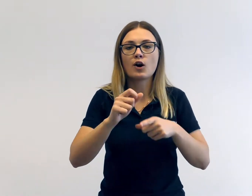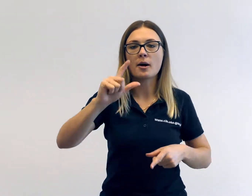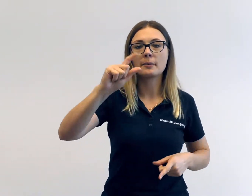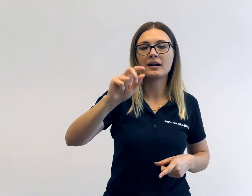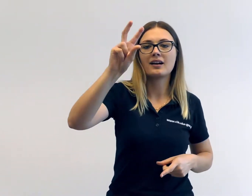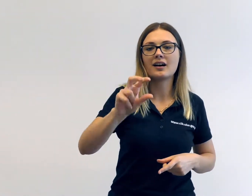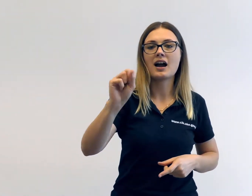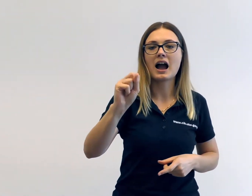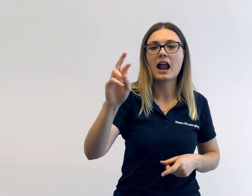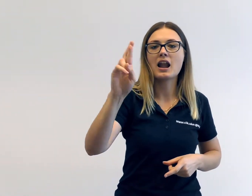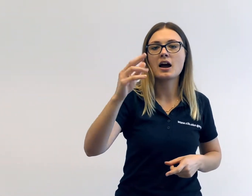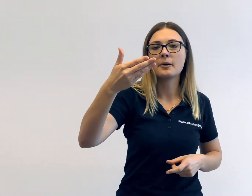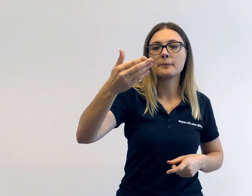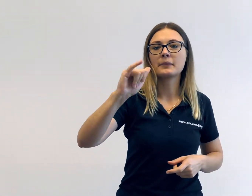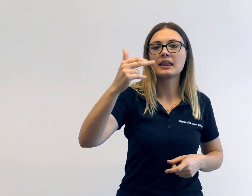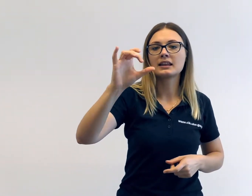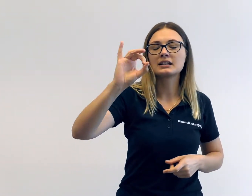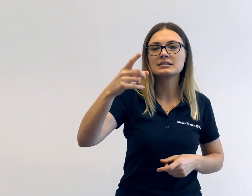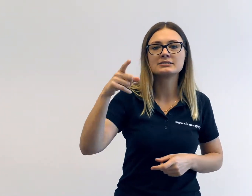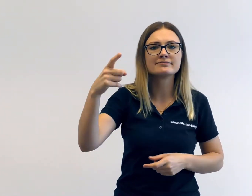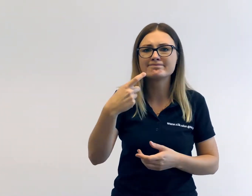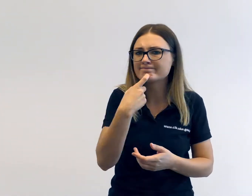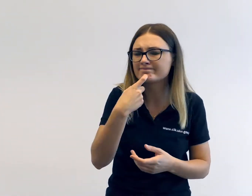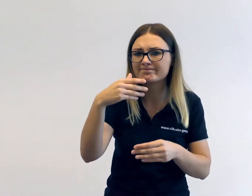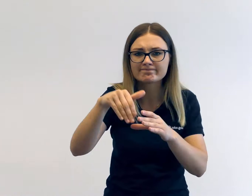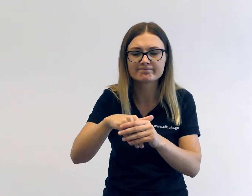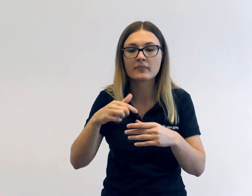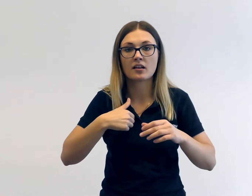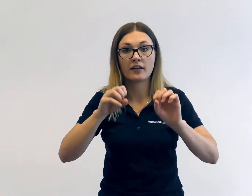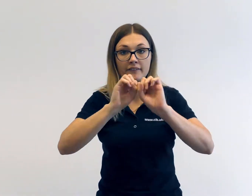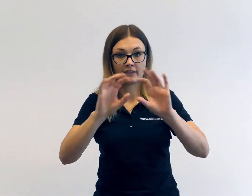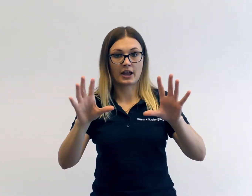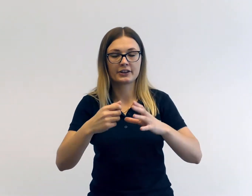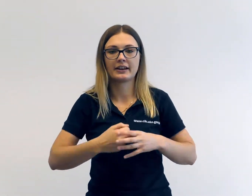Czym jest pharming?